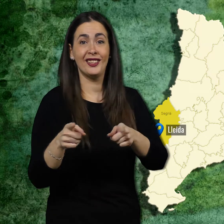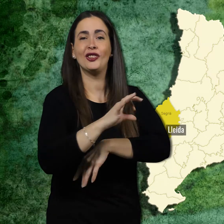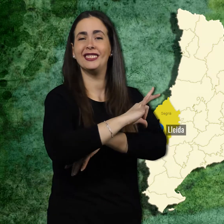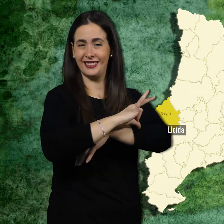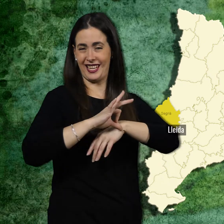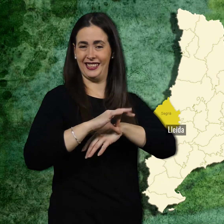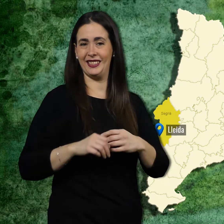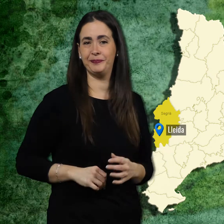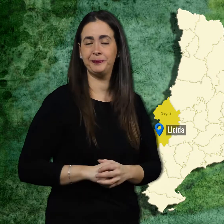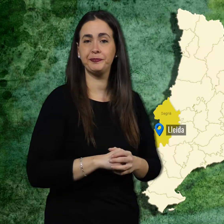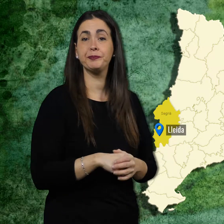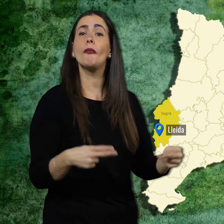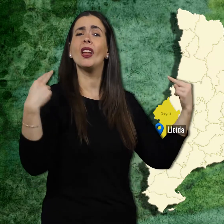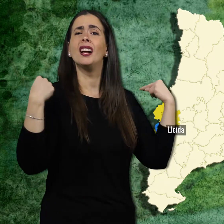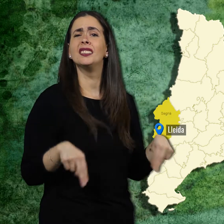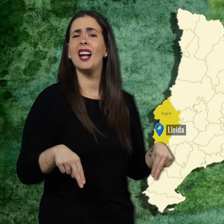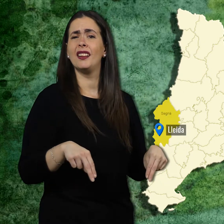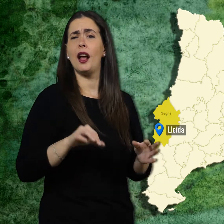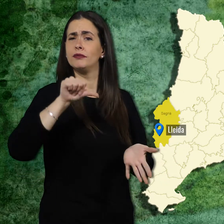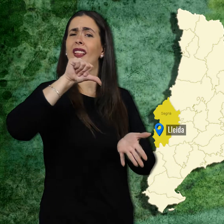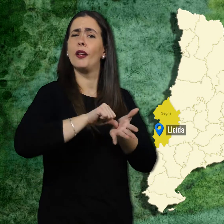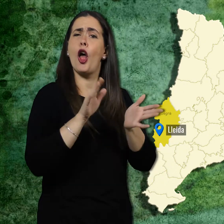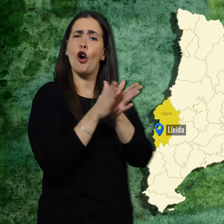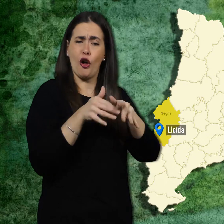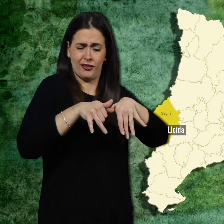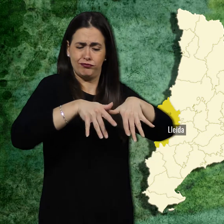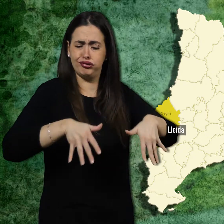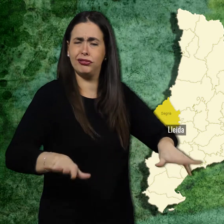envoltada de grans extensions de fruiters i travessada pel riu Segre.